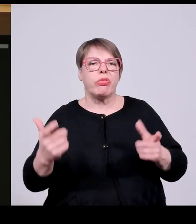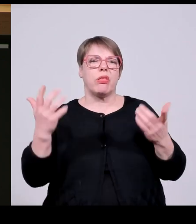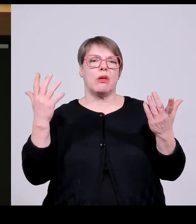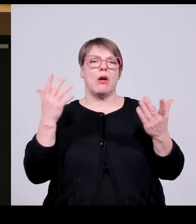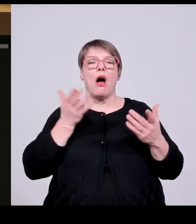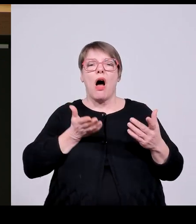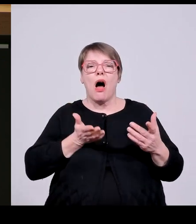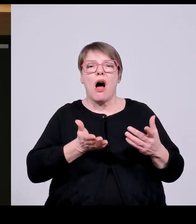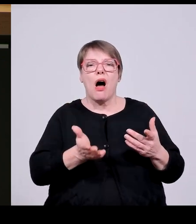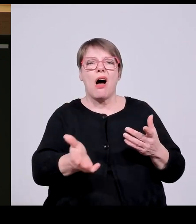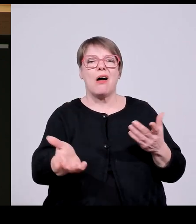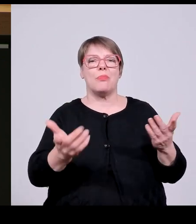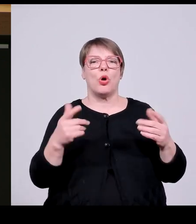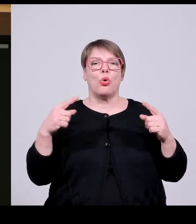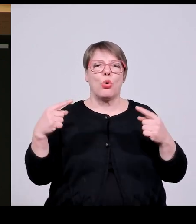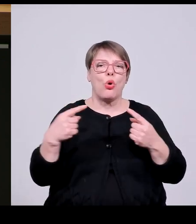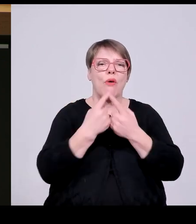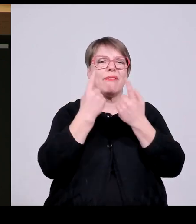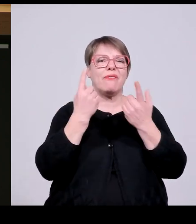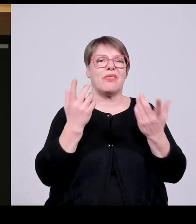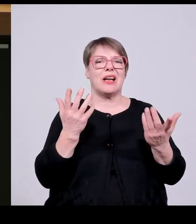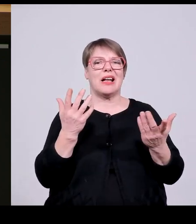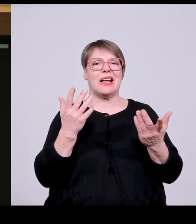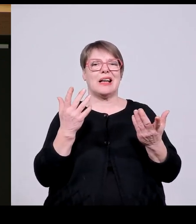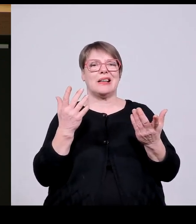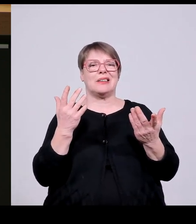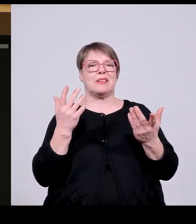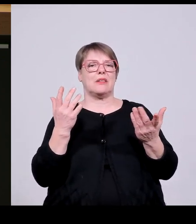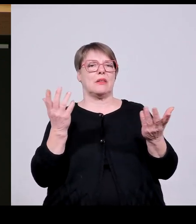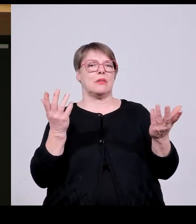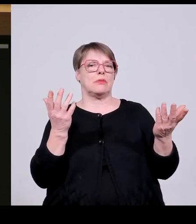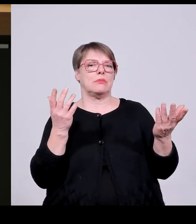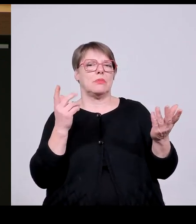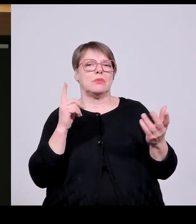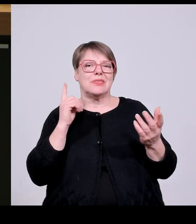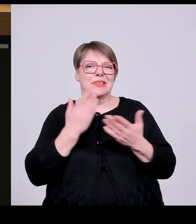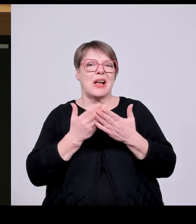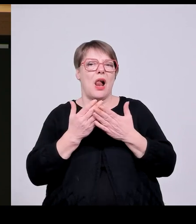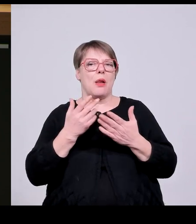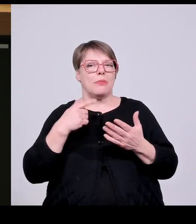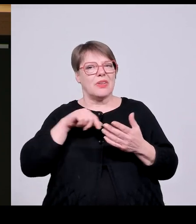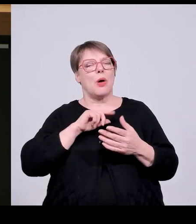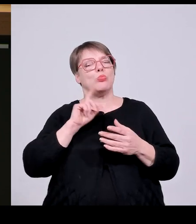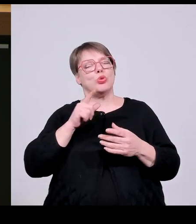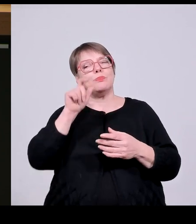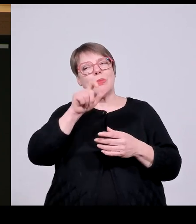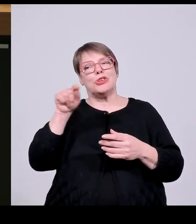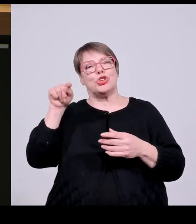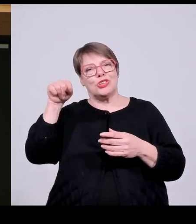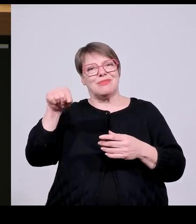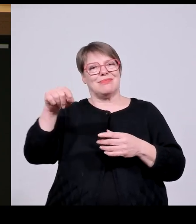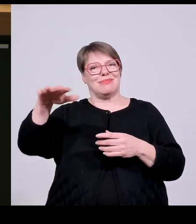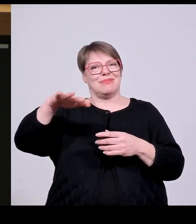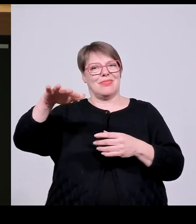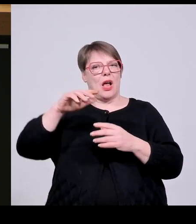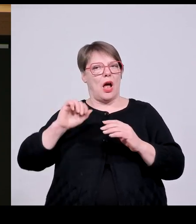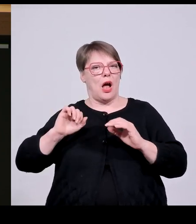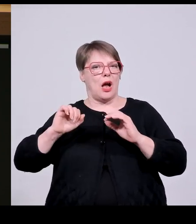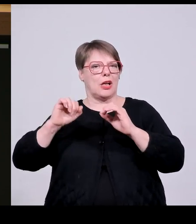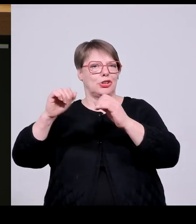stehen für das Recht des stärkeren, des Reicheren auf dem Wohnungsmarkt auf Kosten der Mieter:innen. Das ist sehr bedauerlich, aber umso mehr freue ich mich, dass